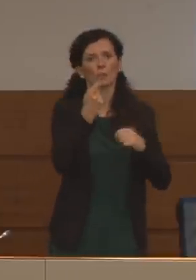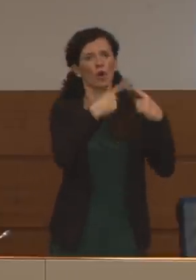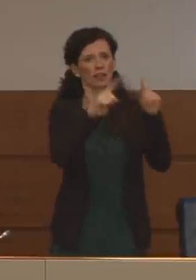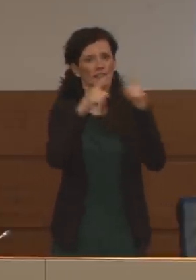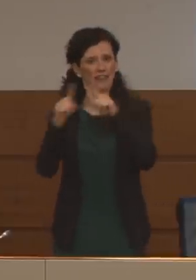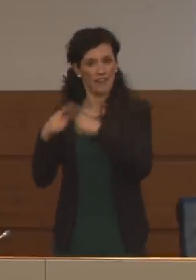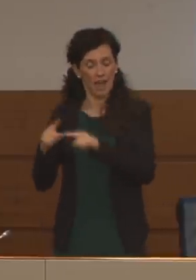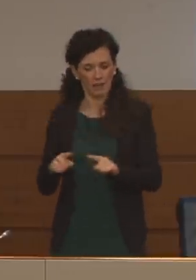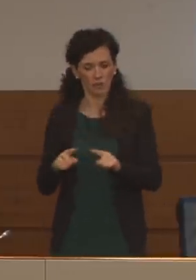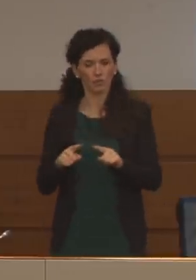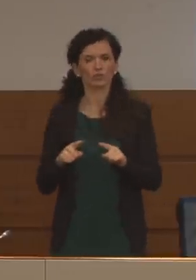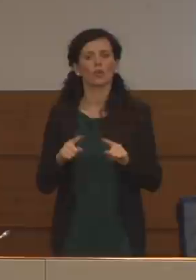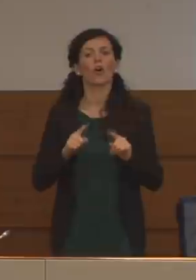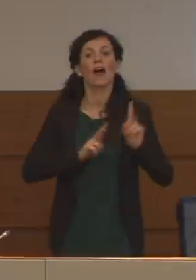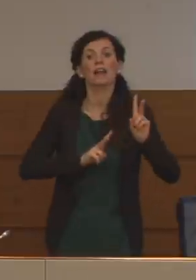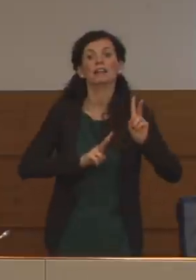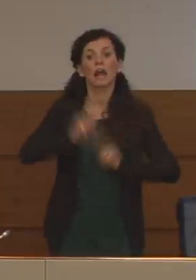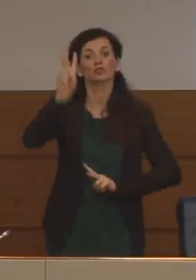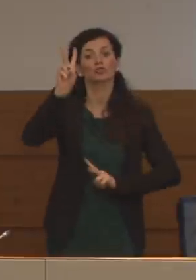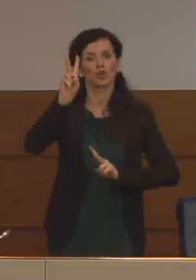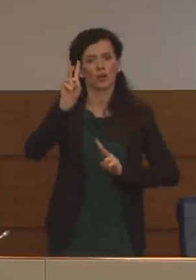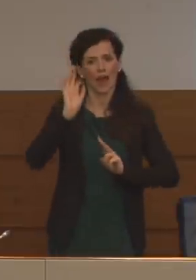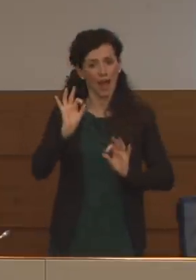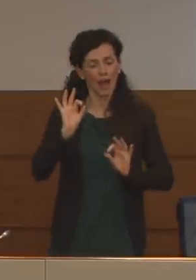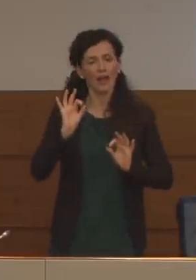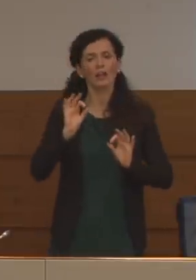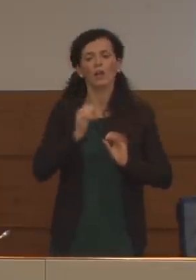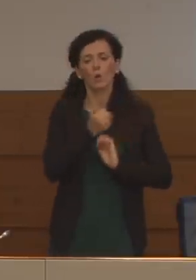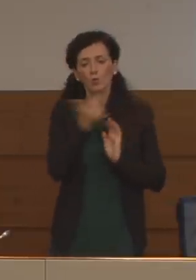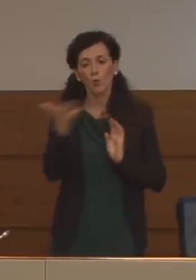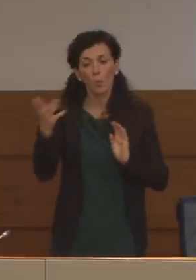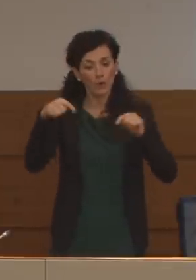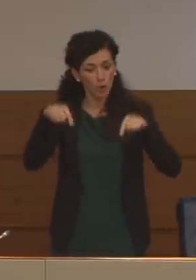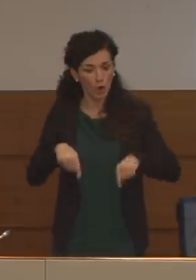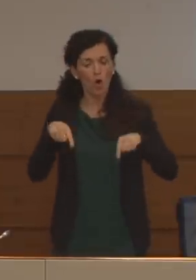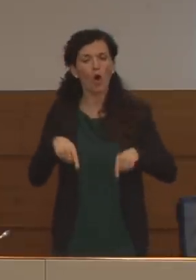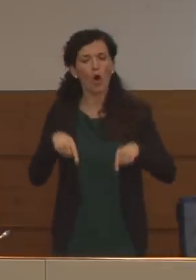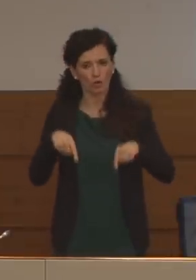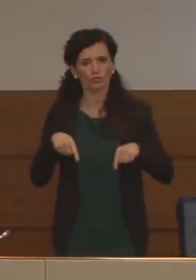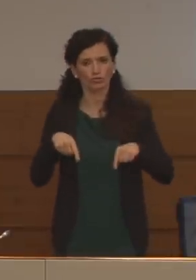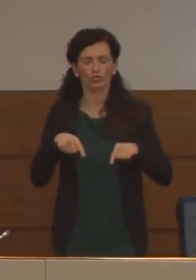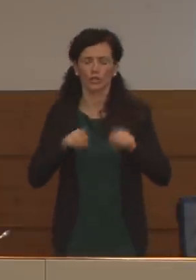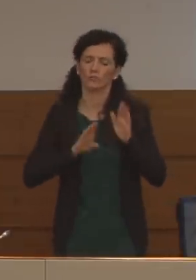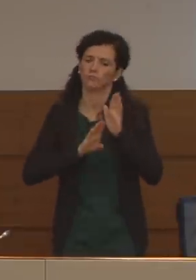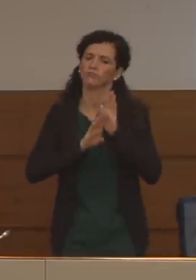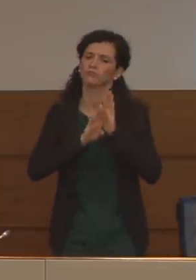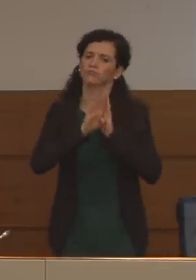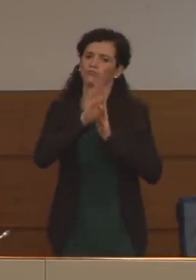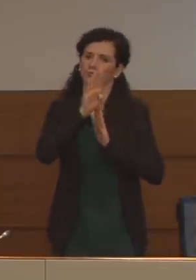nazionale il numero assoluto oggi è più elevato.